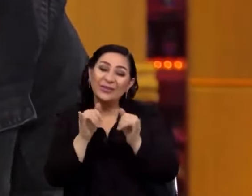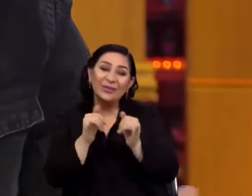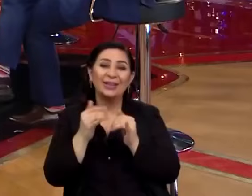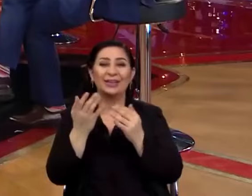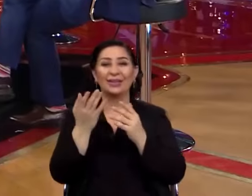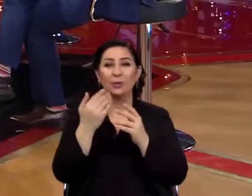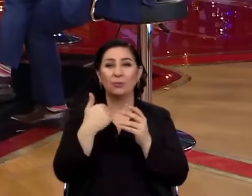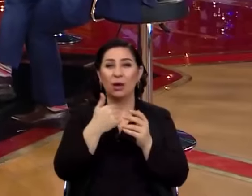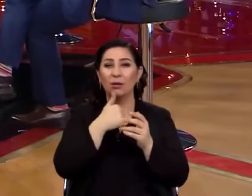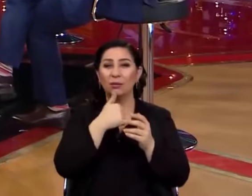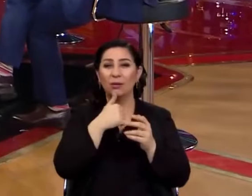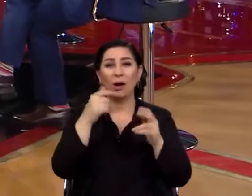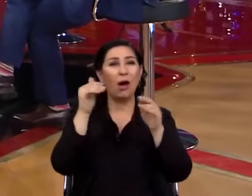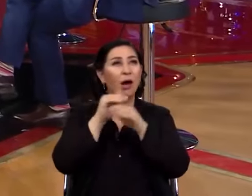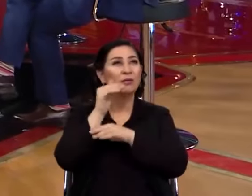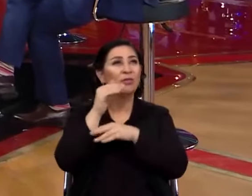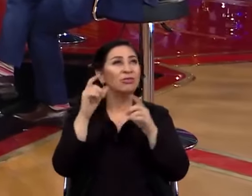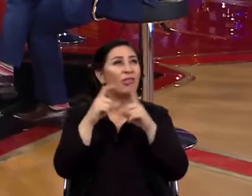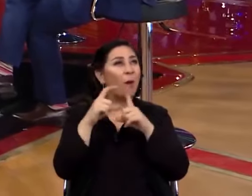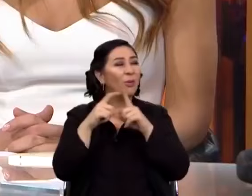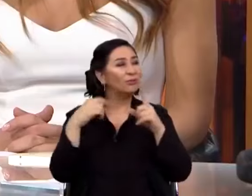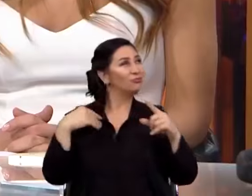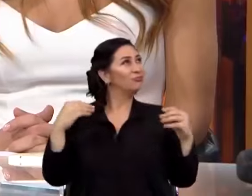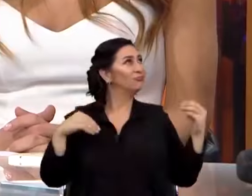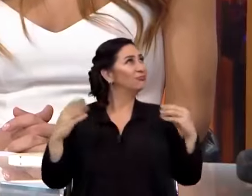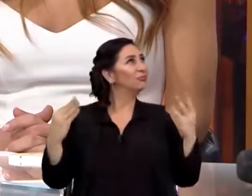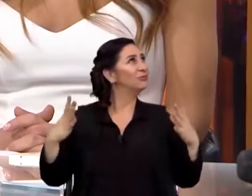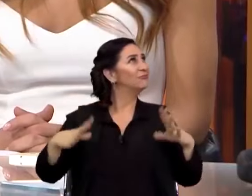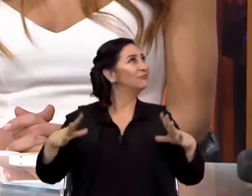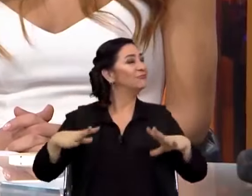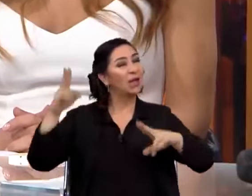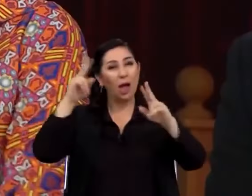erkeğim Ben görmedim hayatında damatlık hayali olan ama hep gelinlik hayali olan